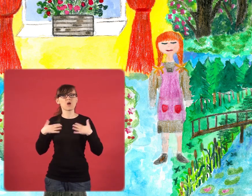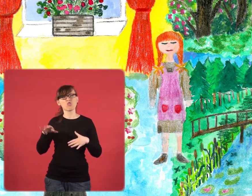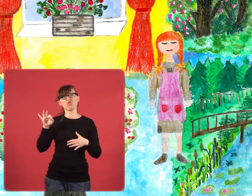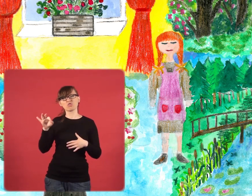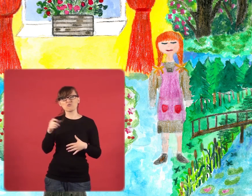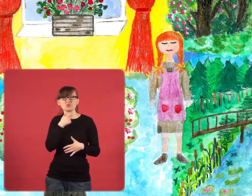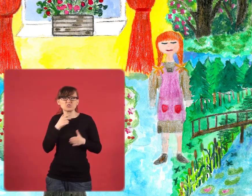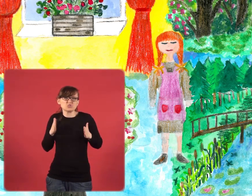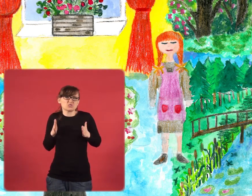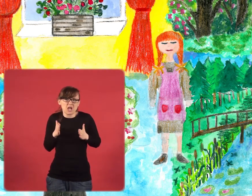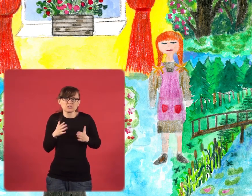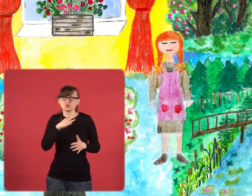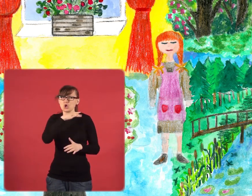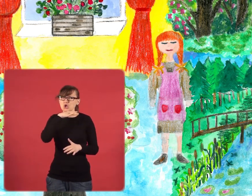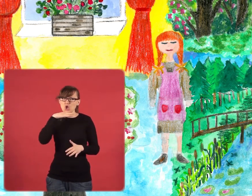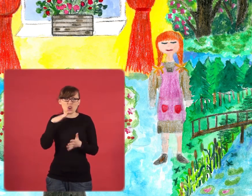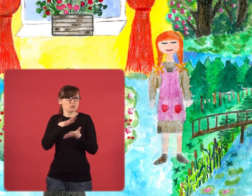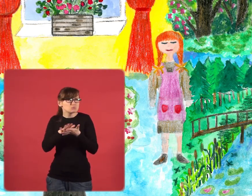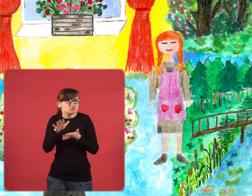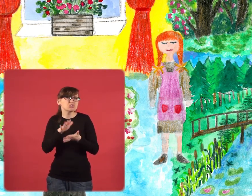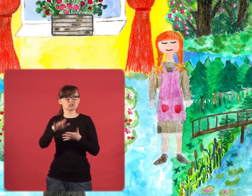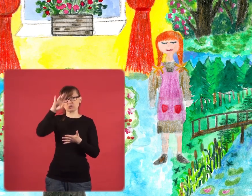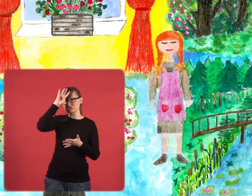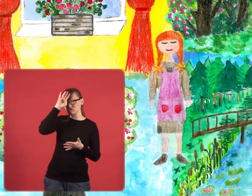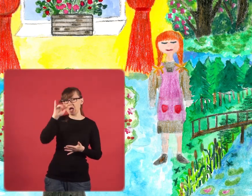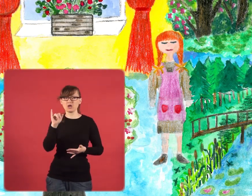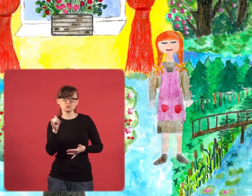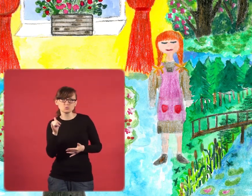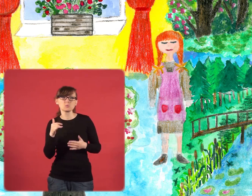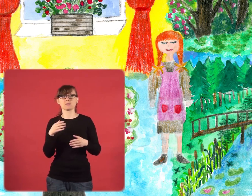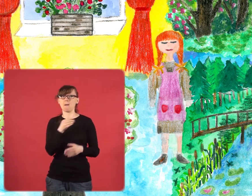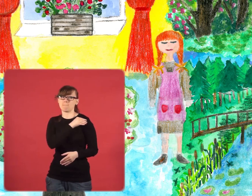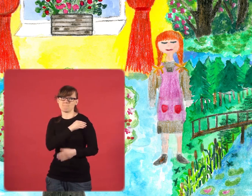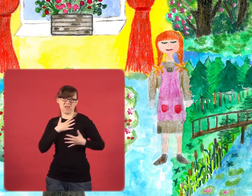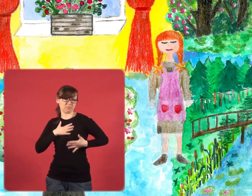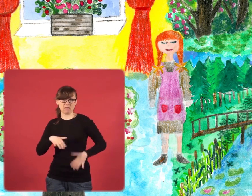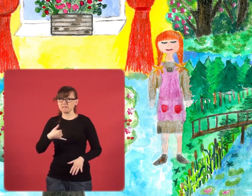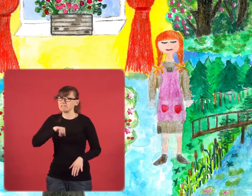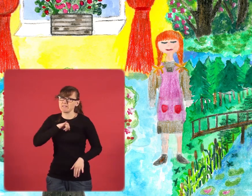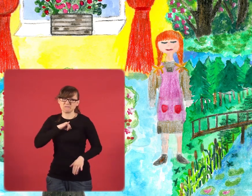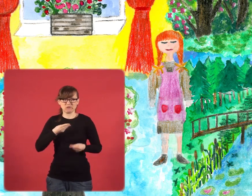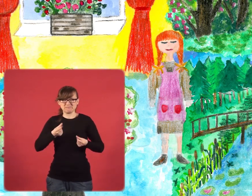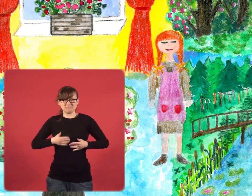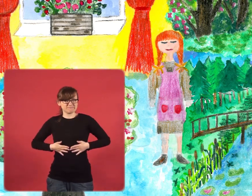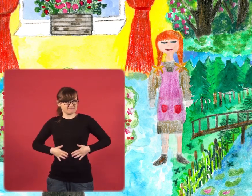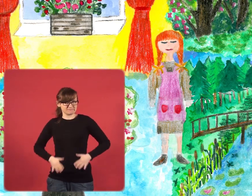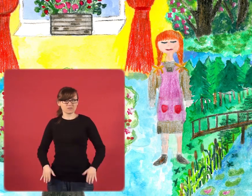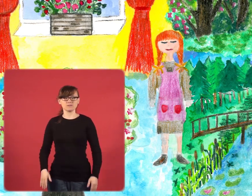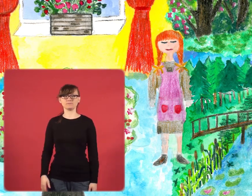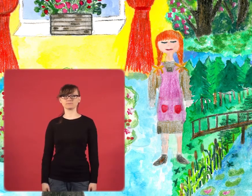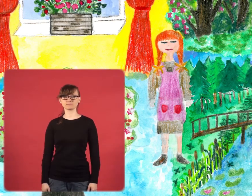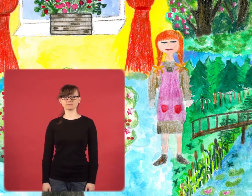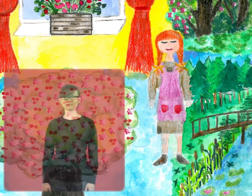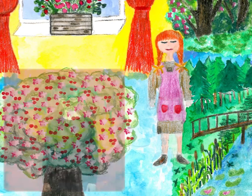Ubrana jest w krótką, zbyt ciasną sukienkę z brzydkiej, szarożółtej, szorstkiej wełny.